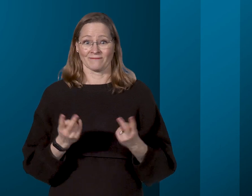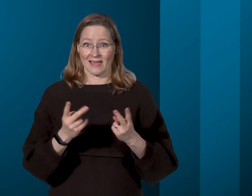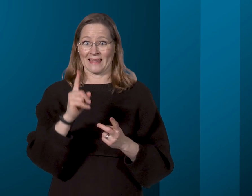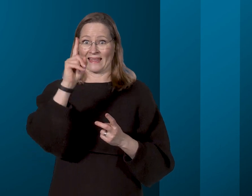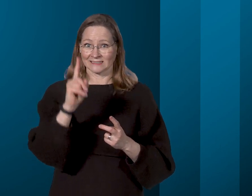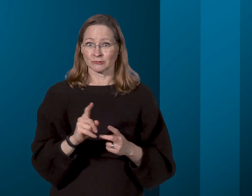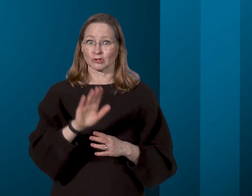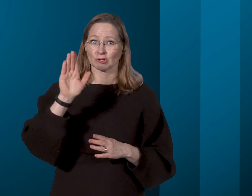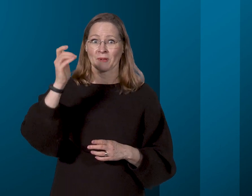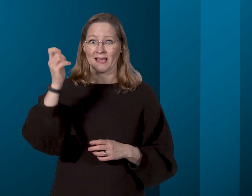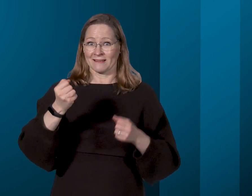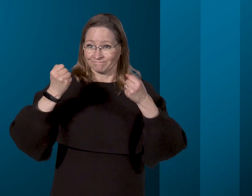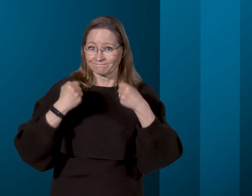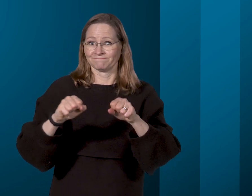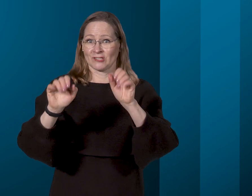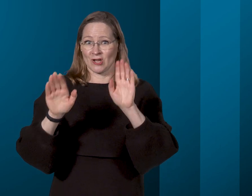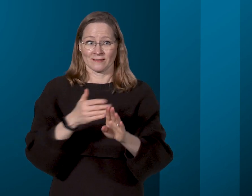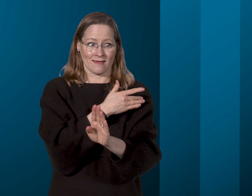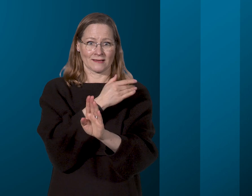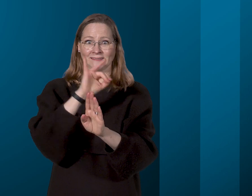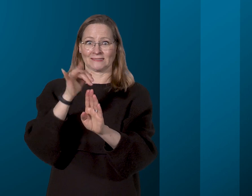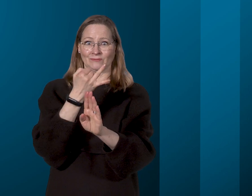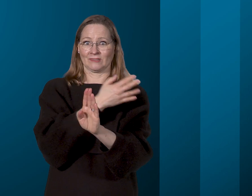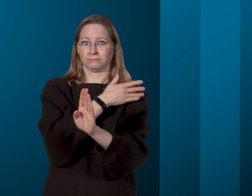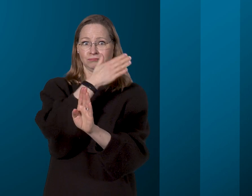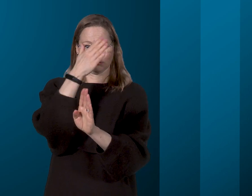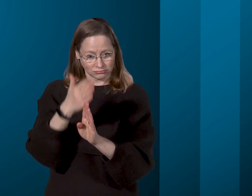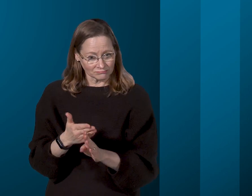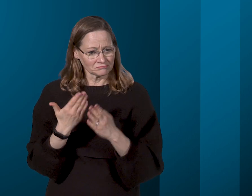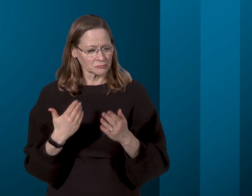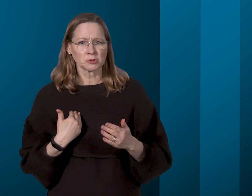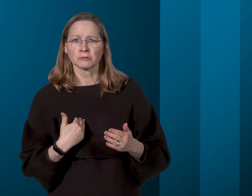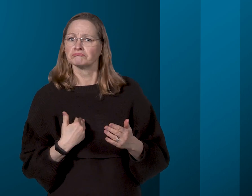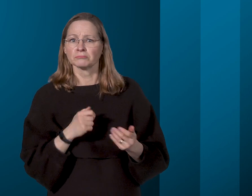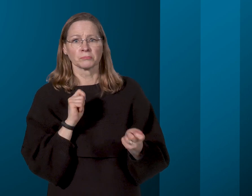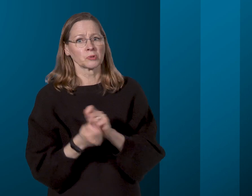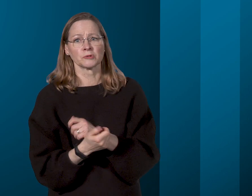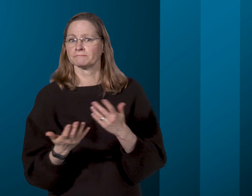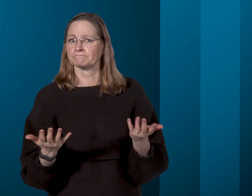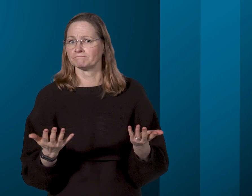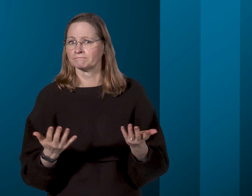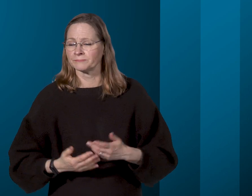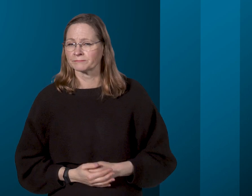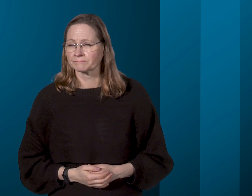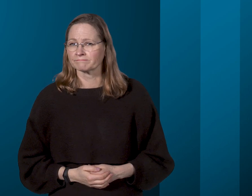Vaikka ensimmäisestä StopKela- kampanjasta on jo seitsemän vuotta, - ei mikään tunnu muuttuneen.